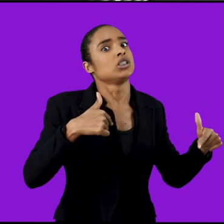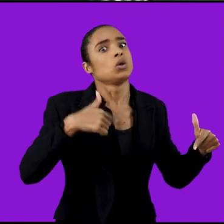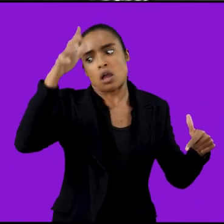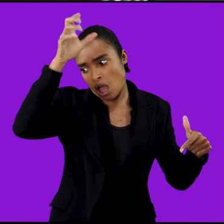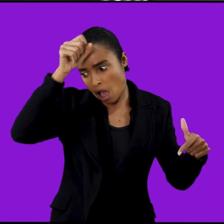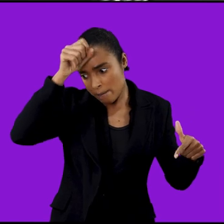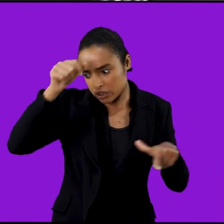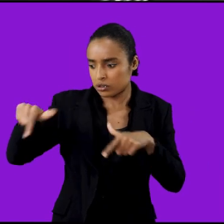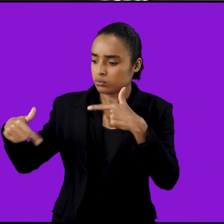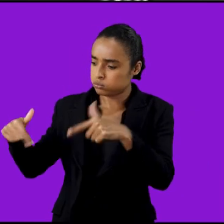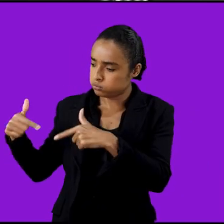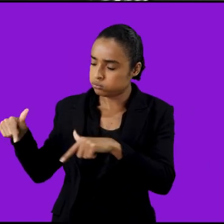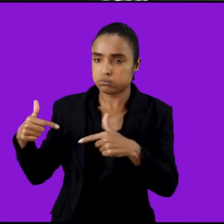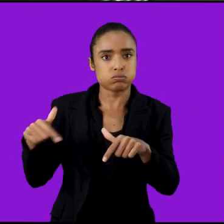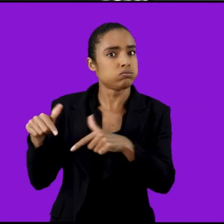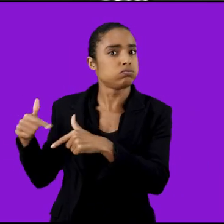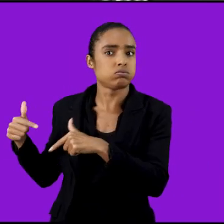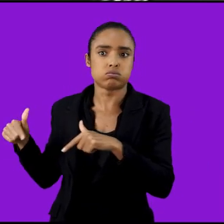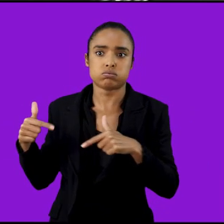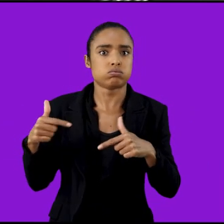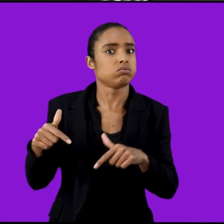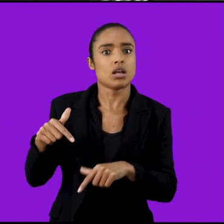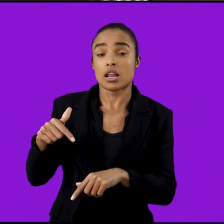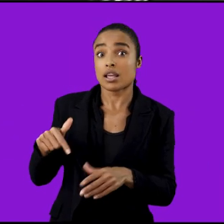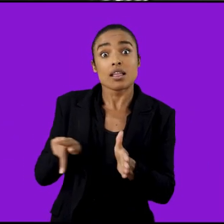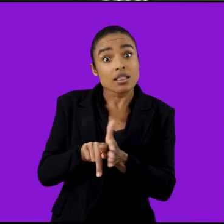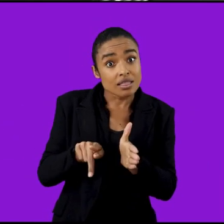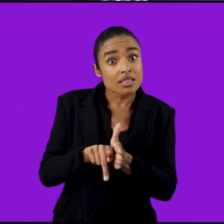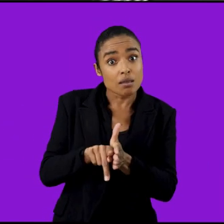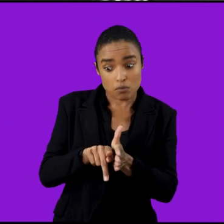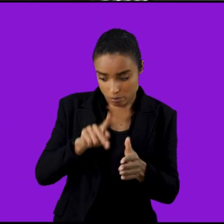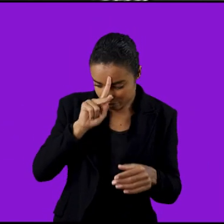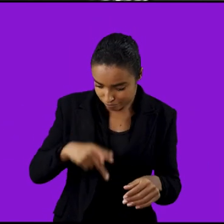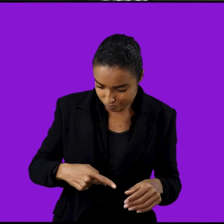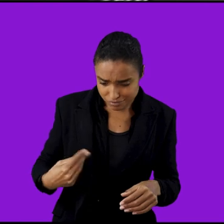a duras penas. Mas assim, apanhando demais. É. Mas lidando com muitas questões da minha